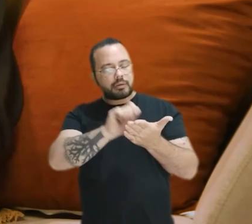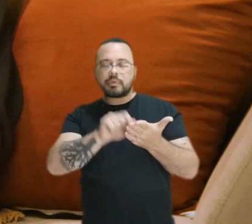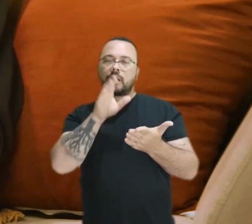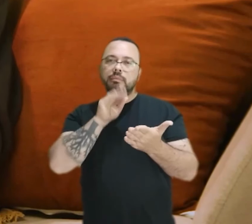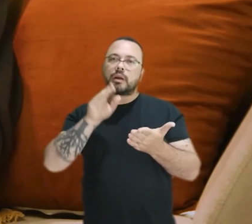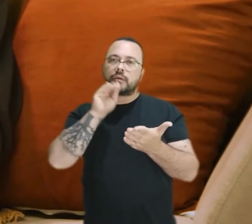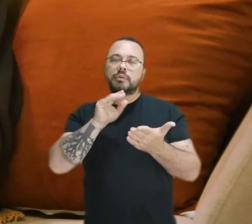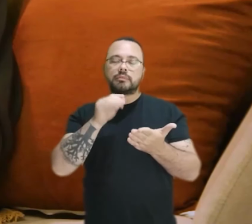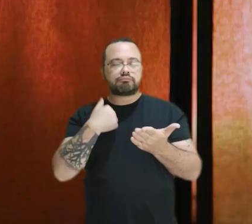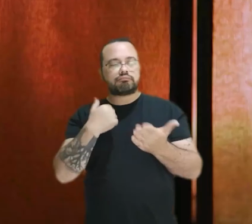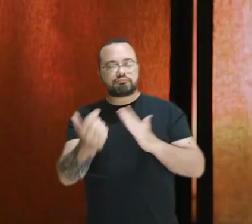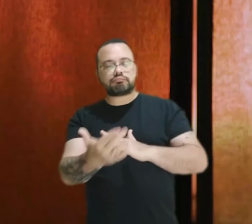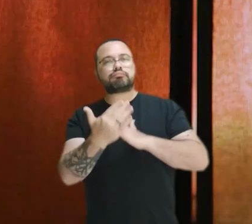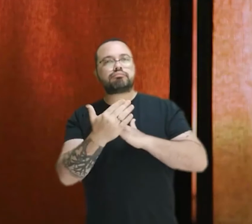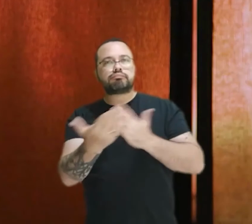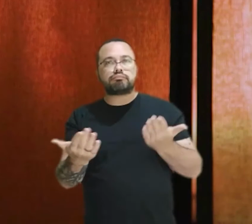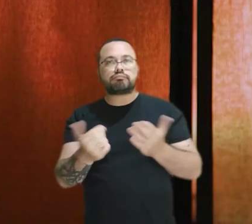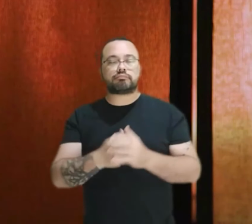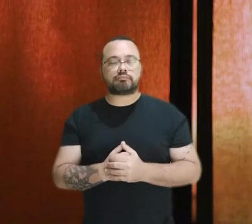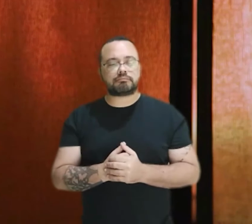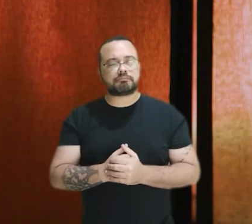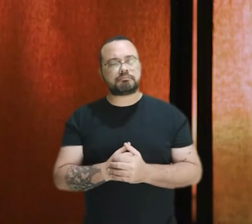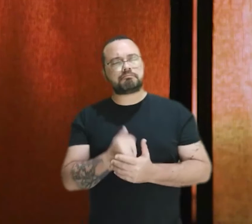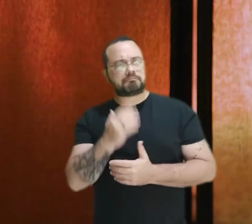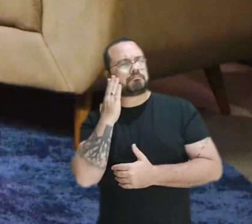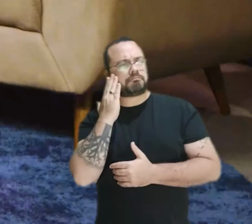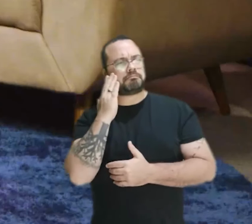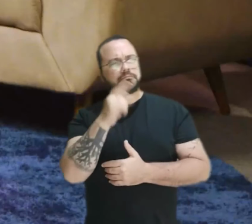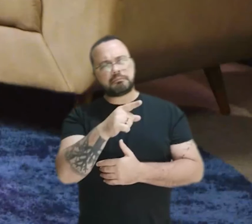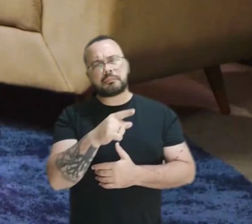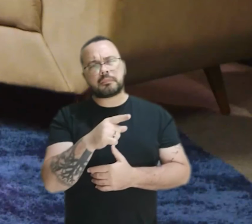minha escrita, sim. Entendi, essa... essa coisa da voz é bem louco,